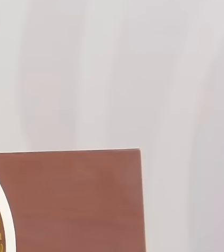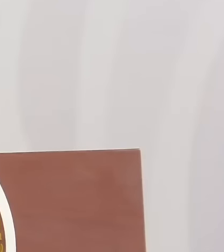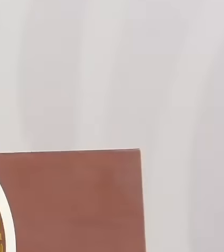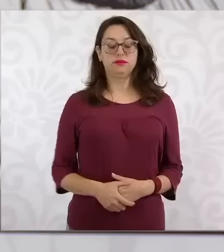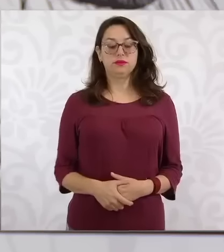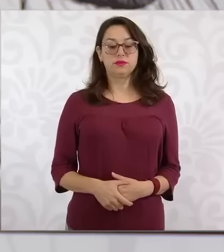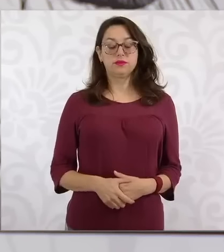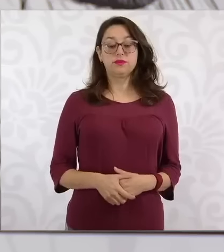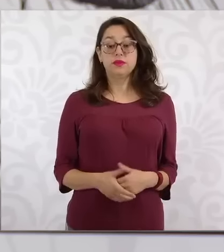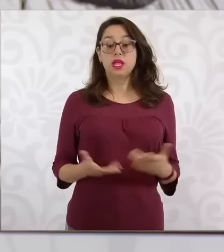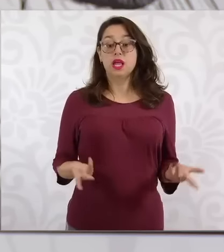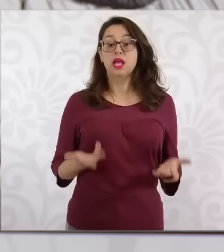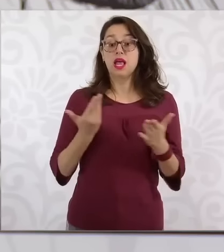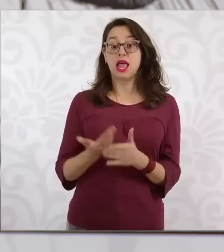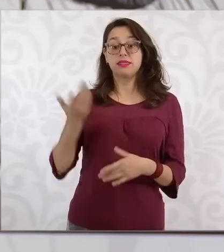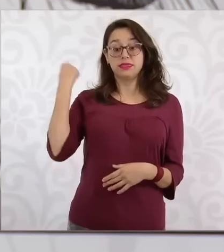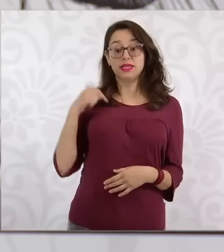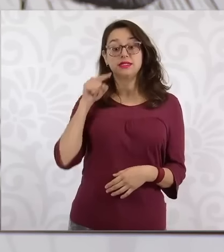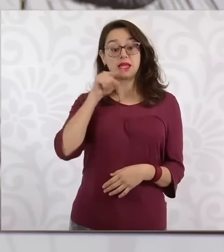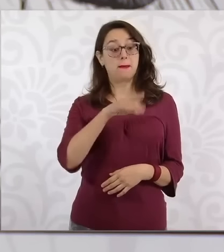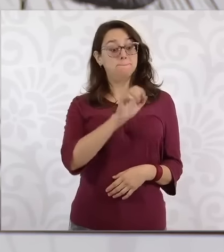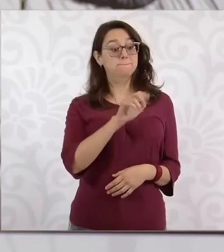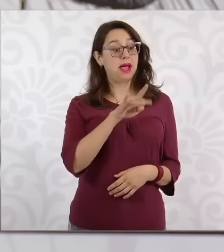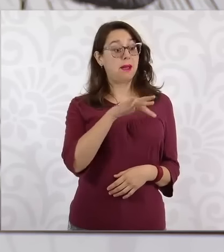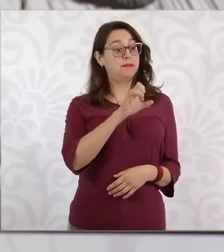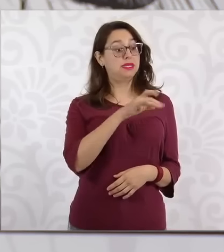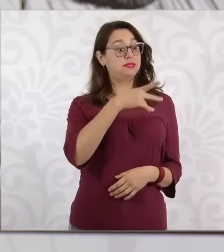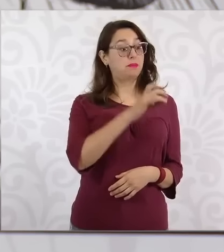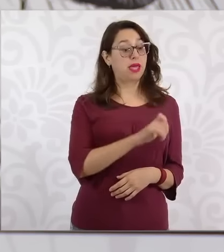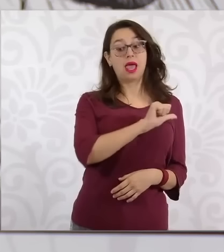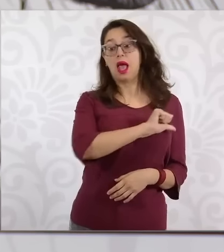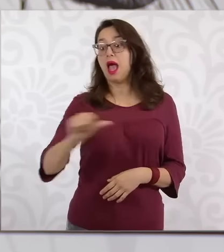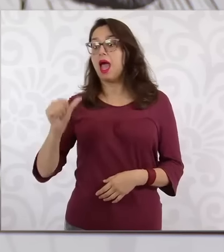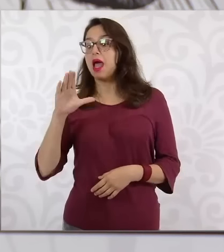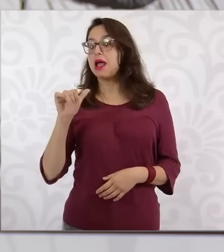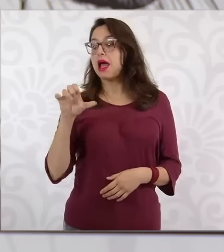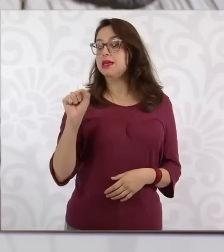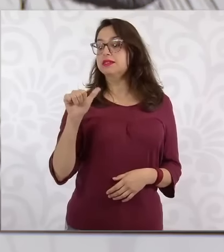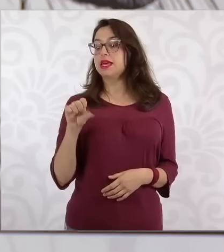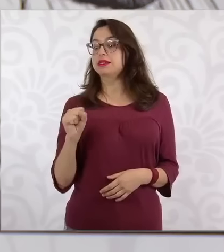una nueva carretera. Entonces, la gente se puede comunicar de mejor manera de esta parte de Sonora,